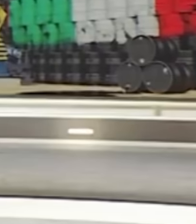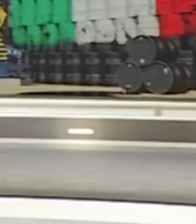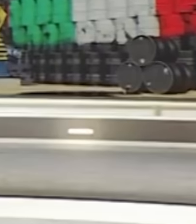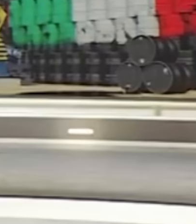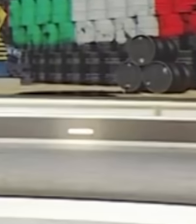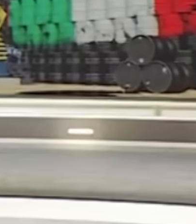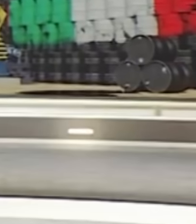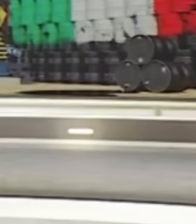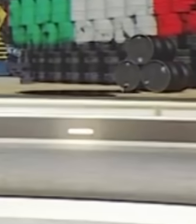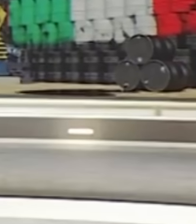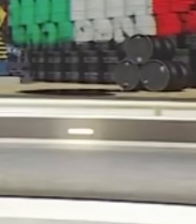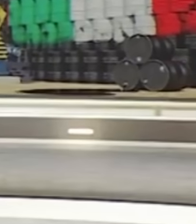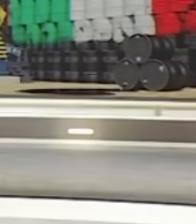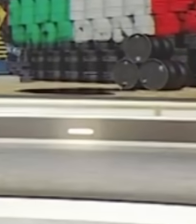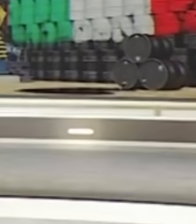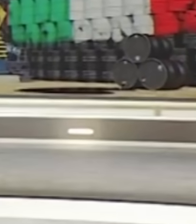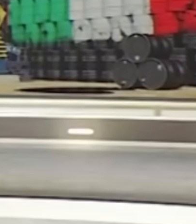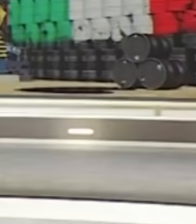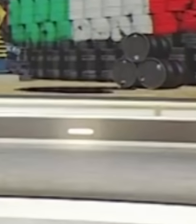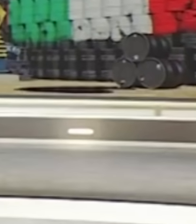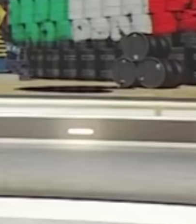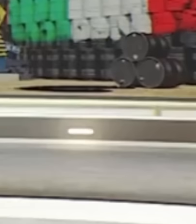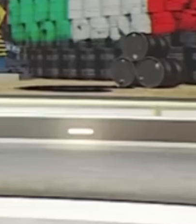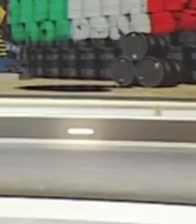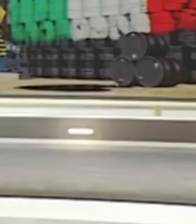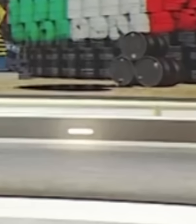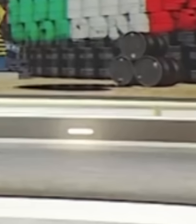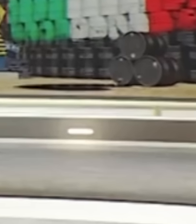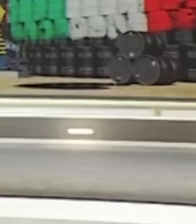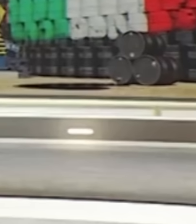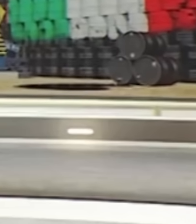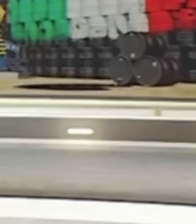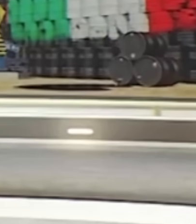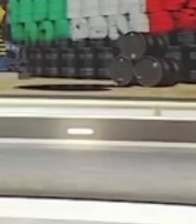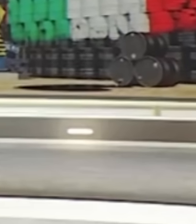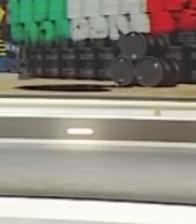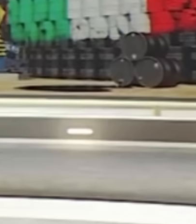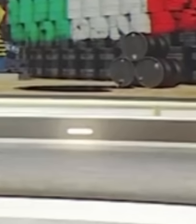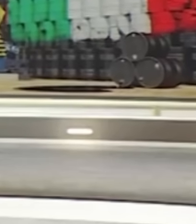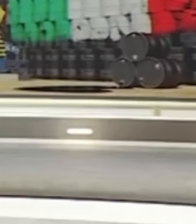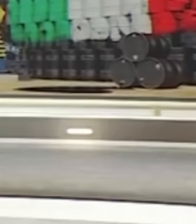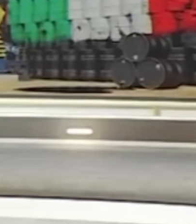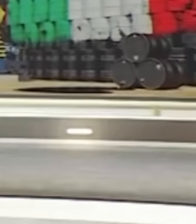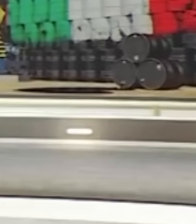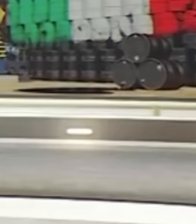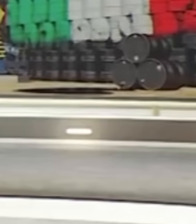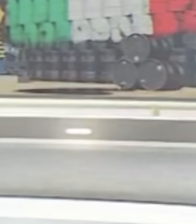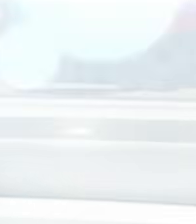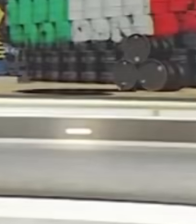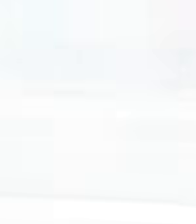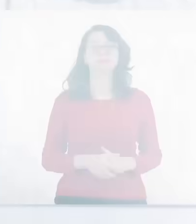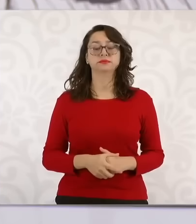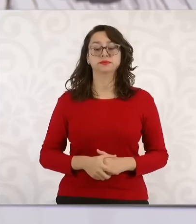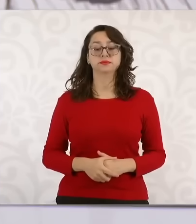democracia y el golpeteo político motivado por el bolsillo. México vive un momento inédito donde el